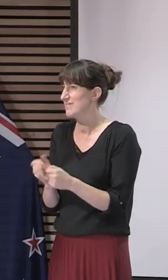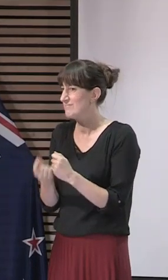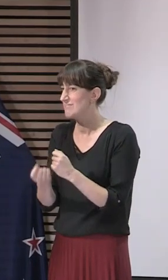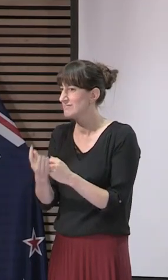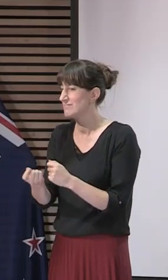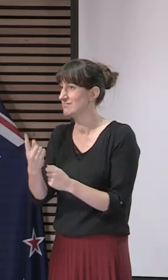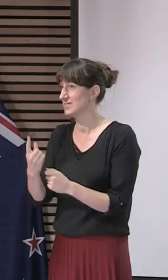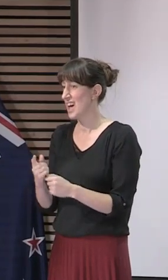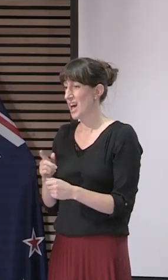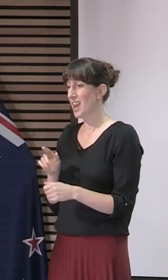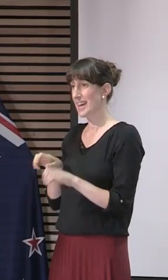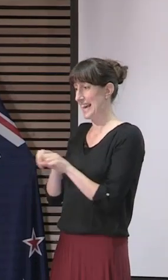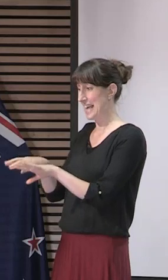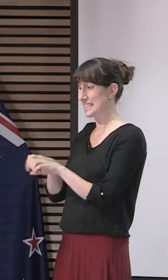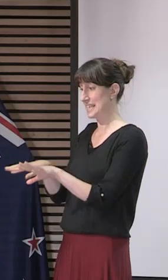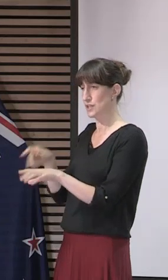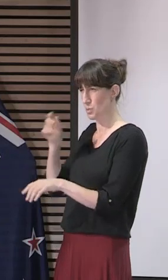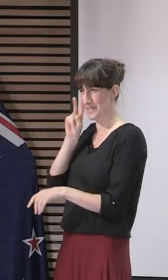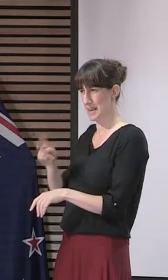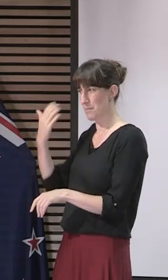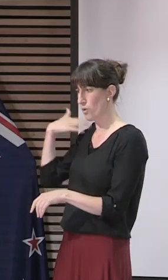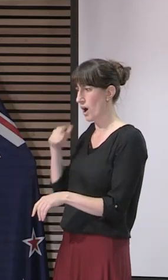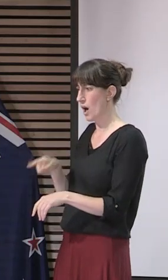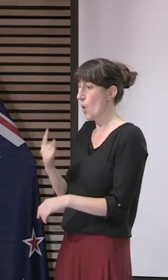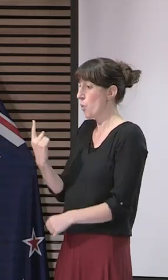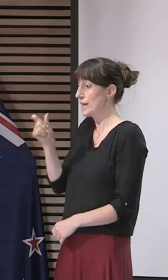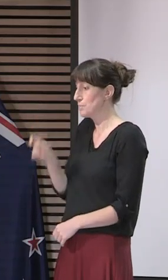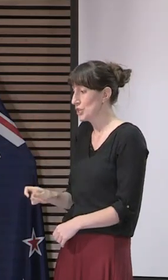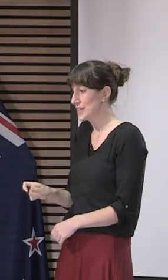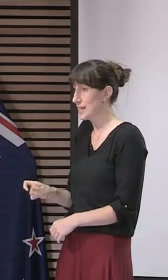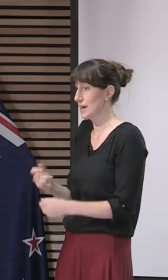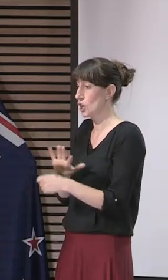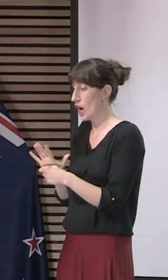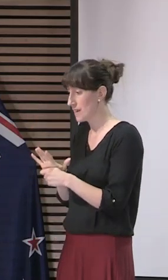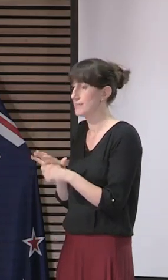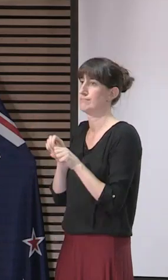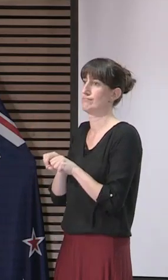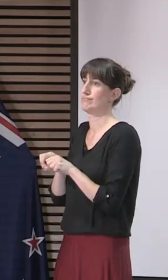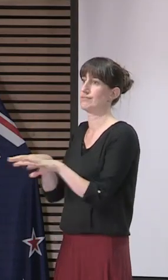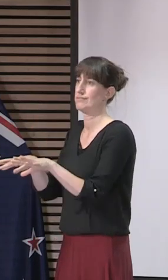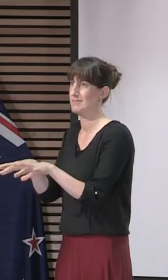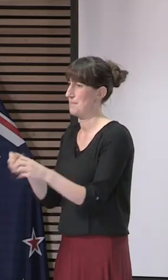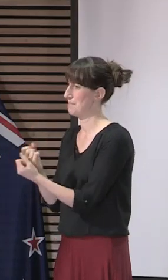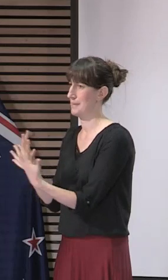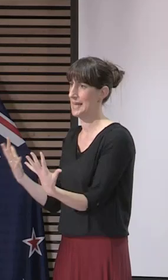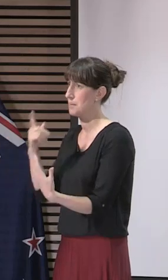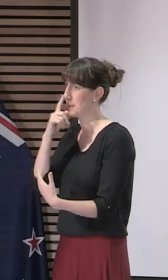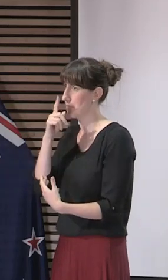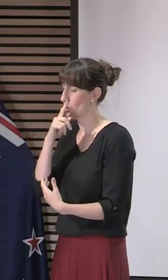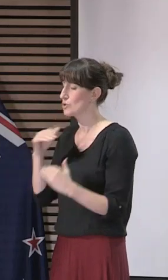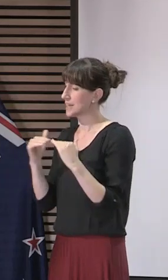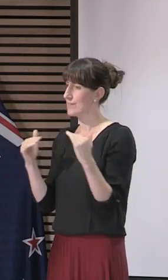Bloomfield, kei waho ano tatou i